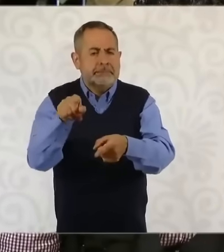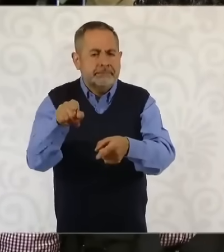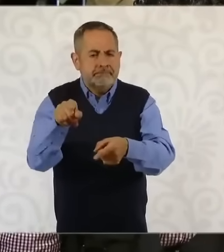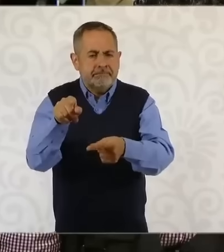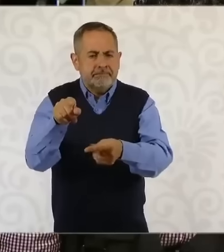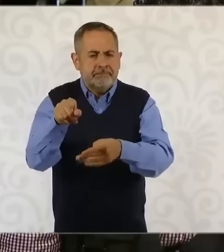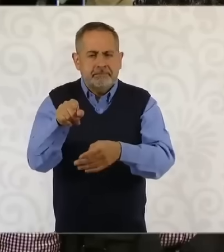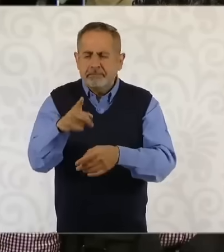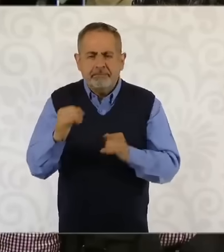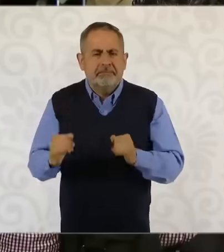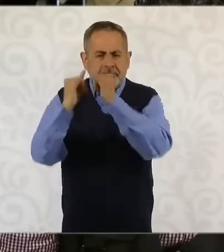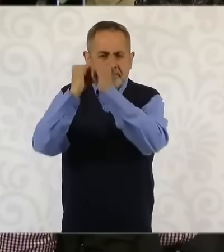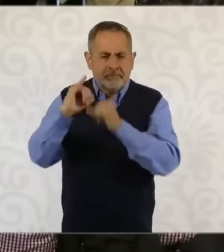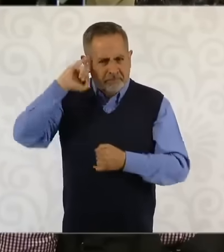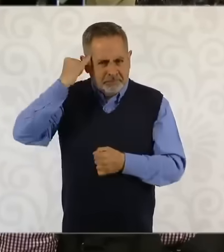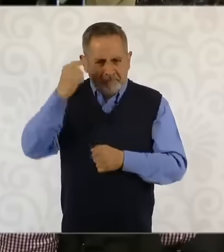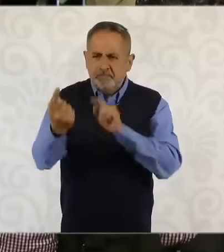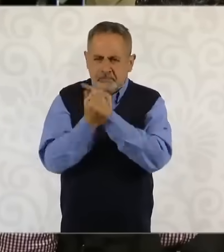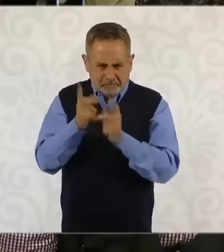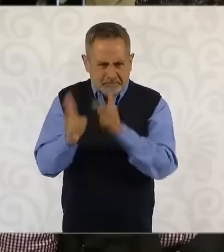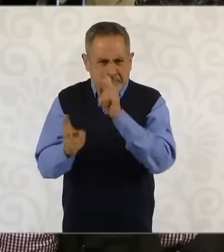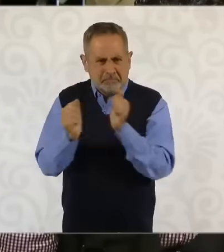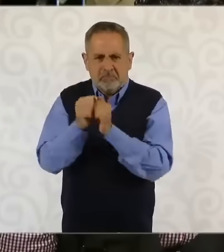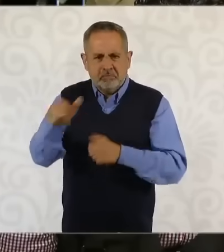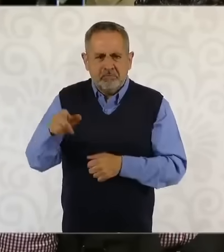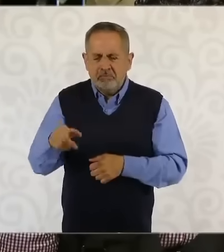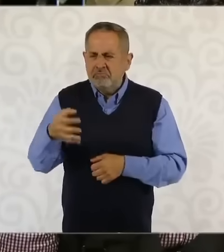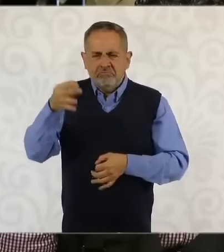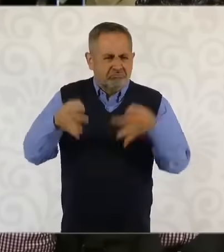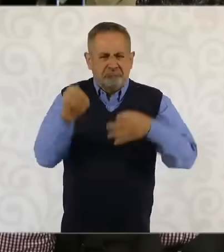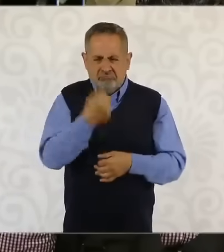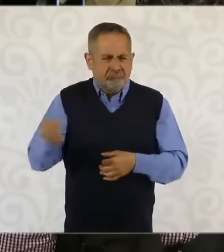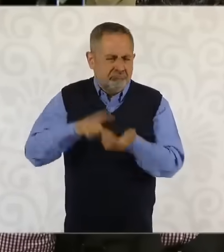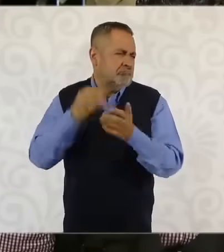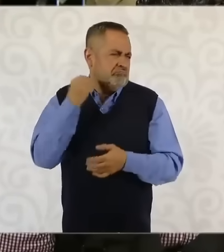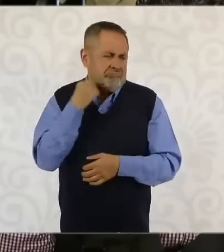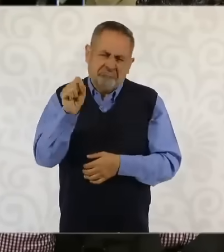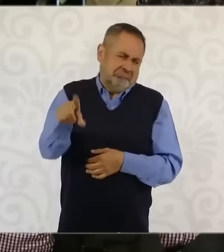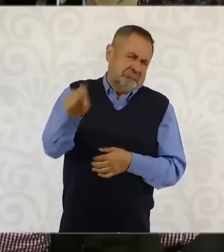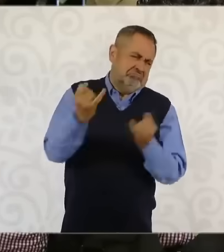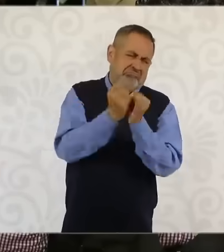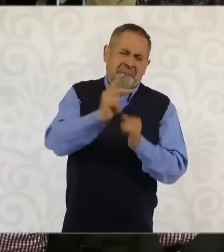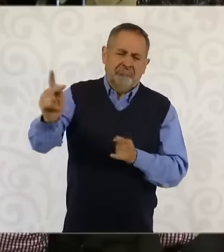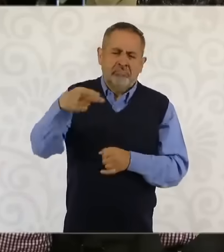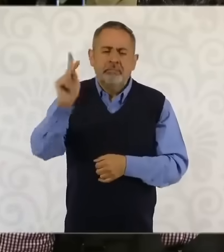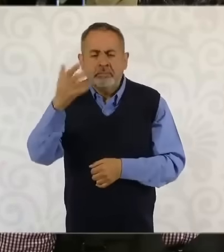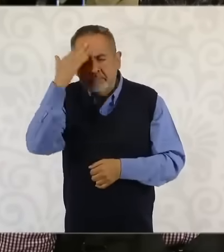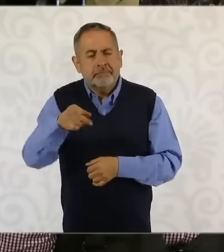en el Instituto Indigenista lo he platicado con él es como todo jurista pero pero sabe qué hay gente